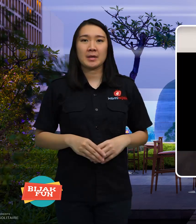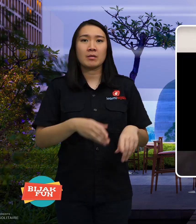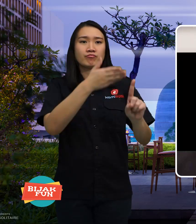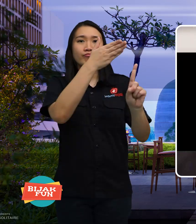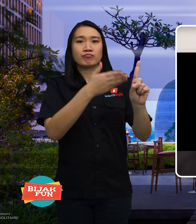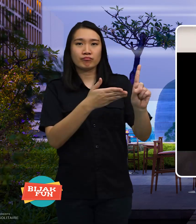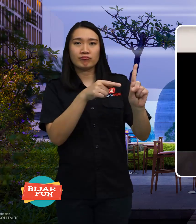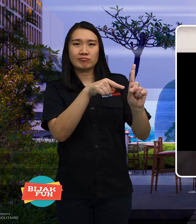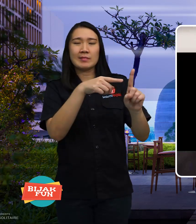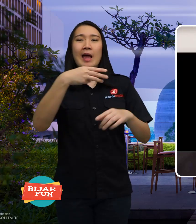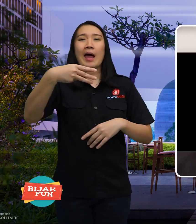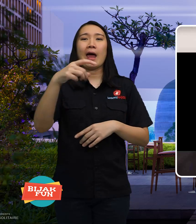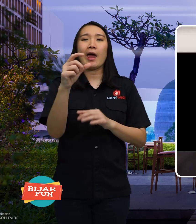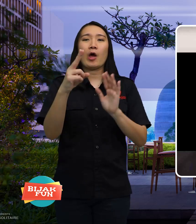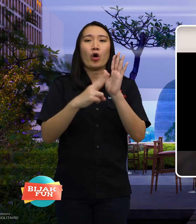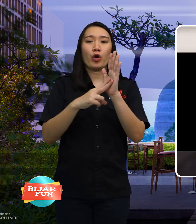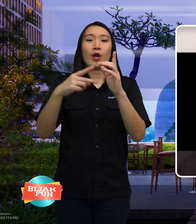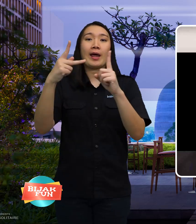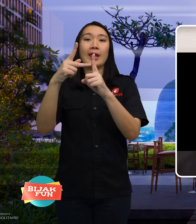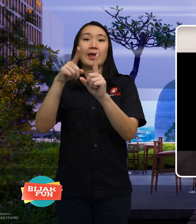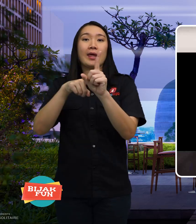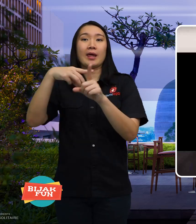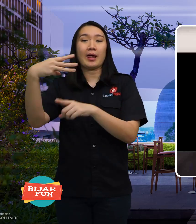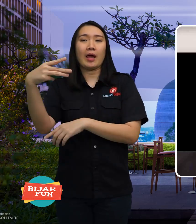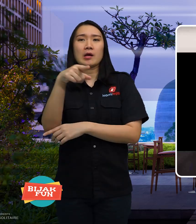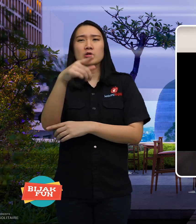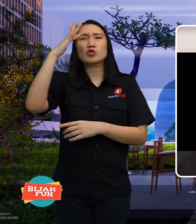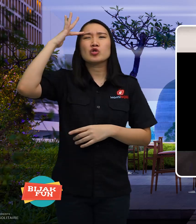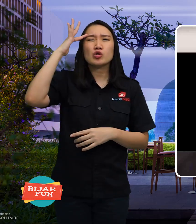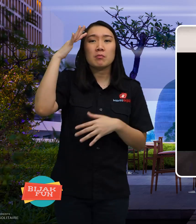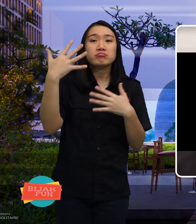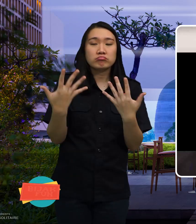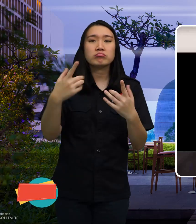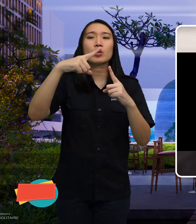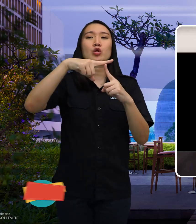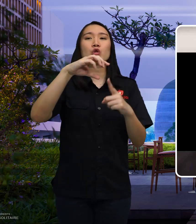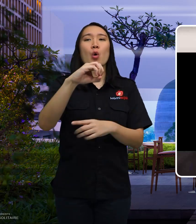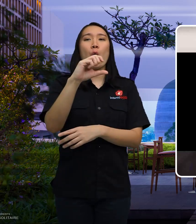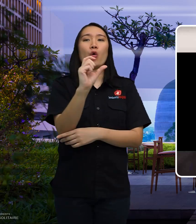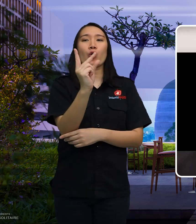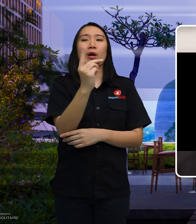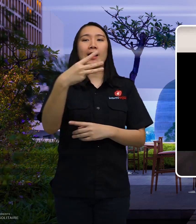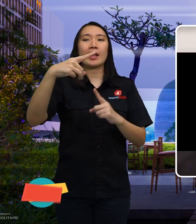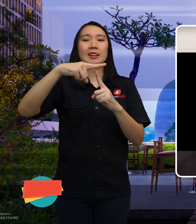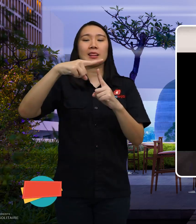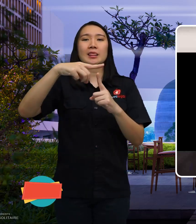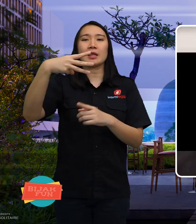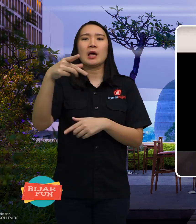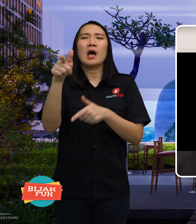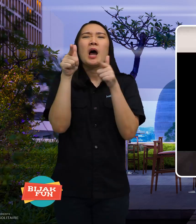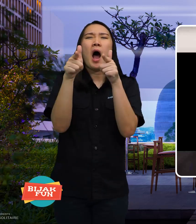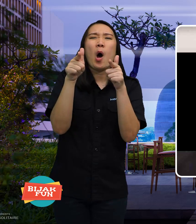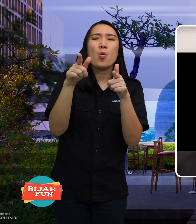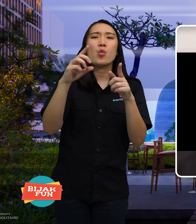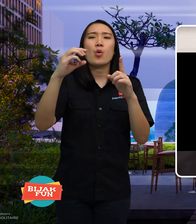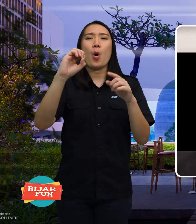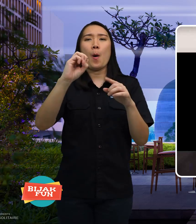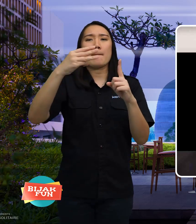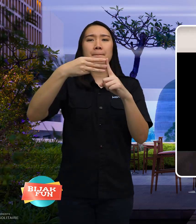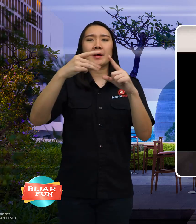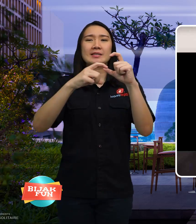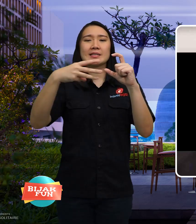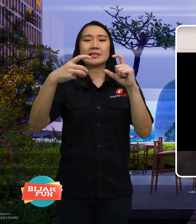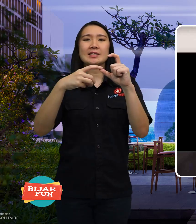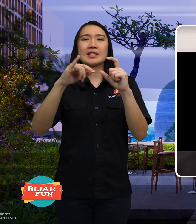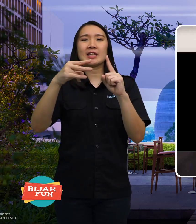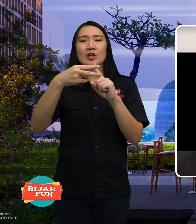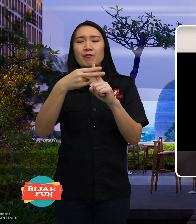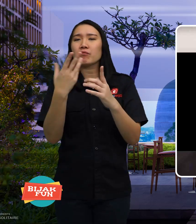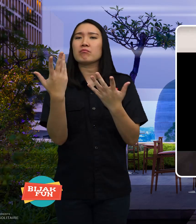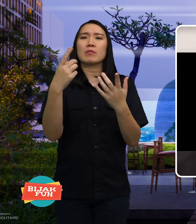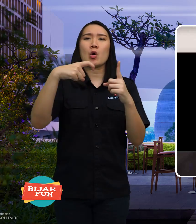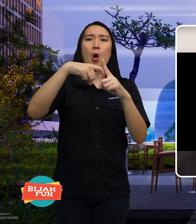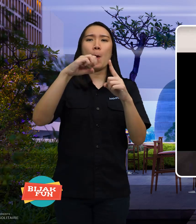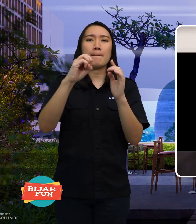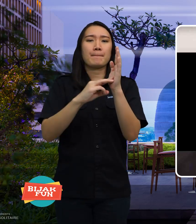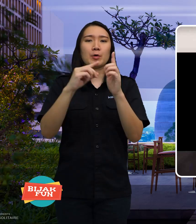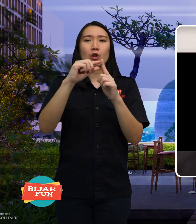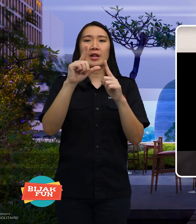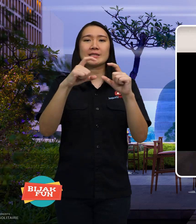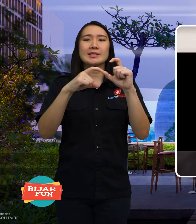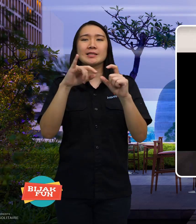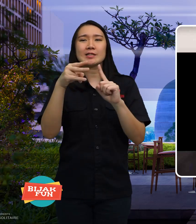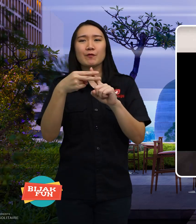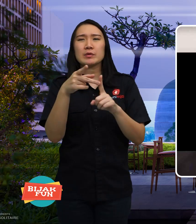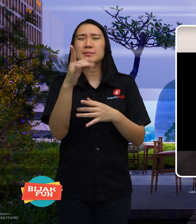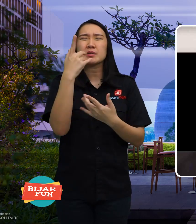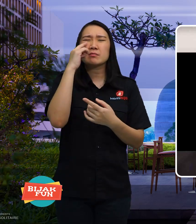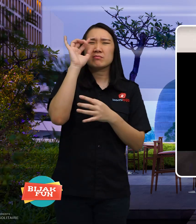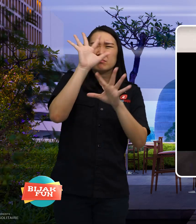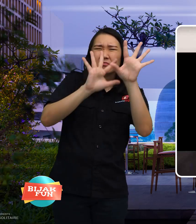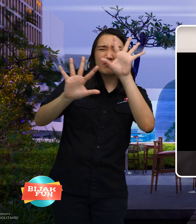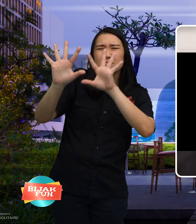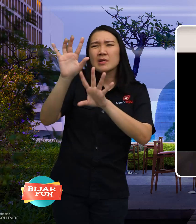Eun Hye memiliki sindrom Tourette yang artinya gangguan obsesif-kompulsif penglihatan